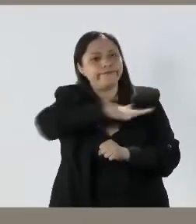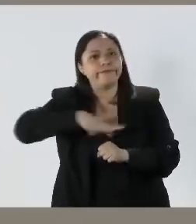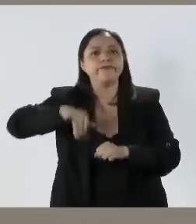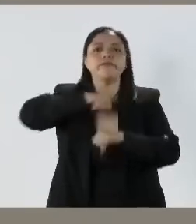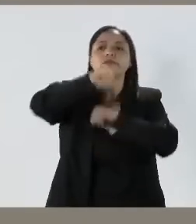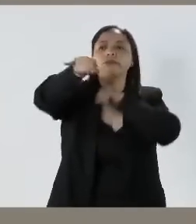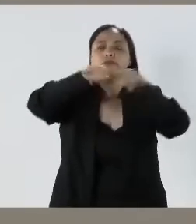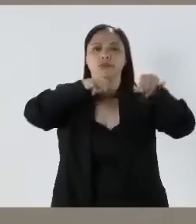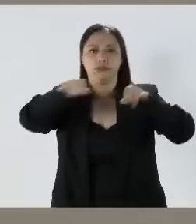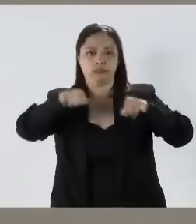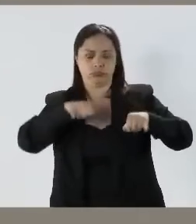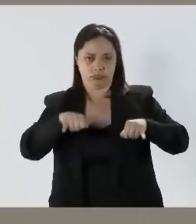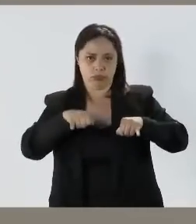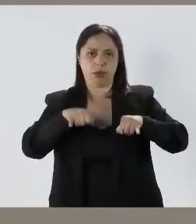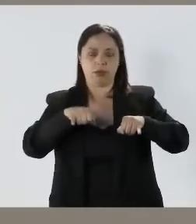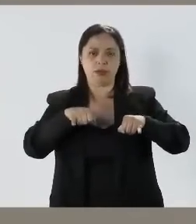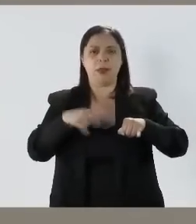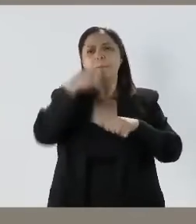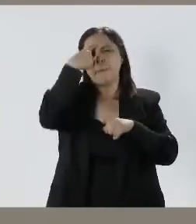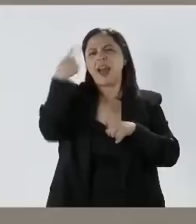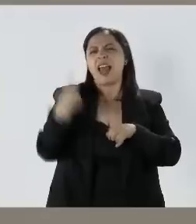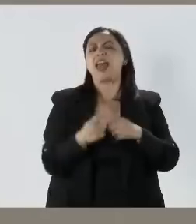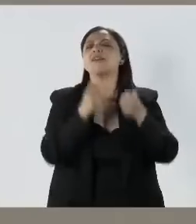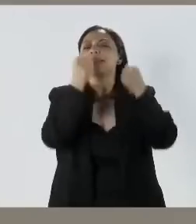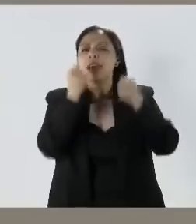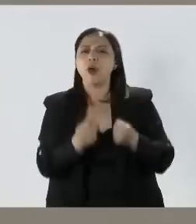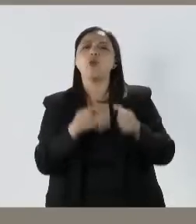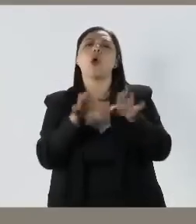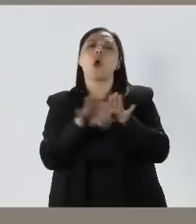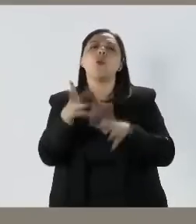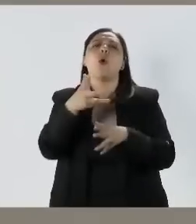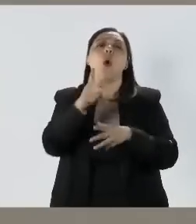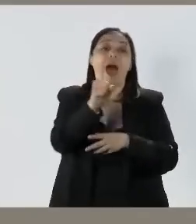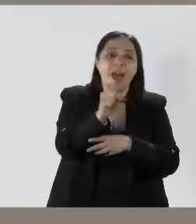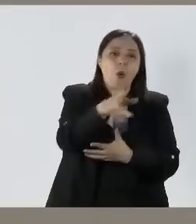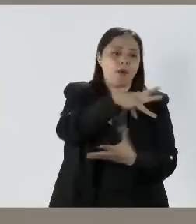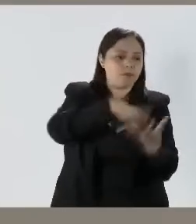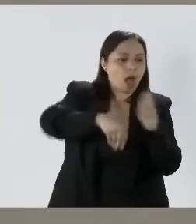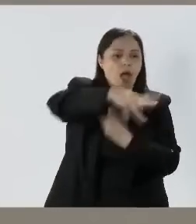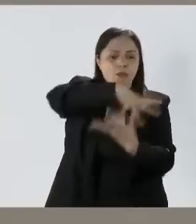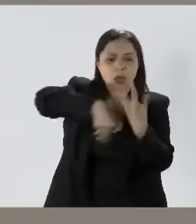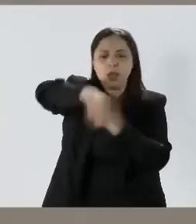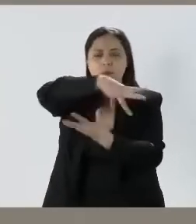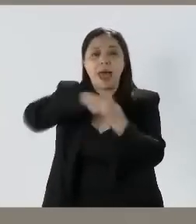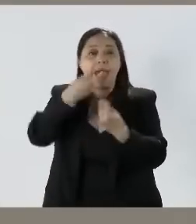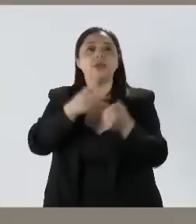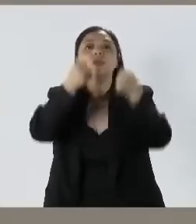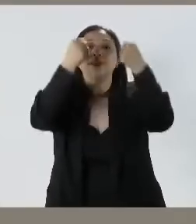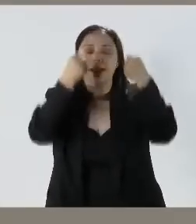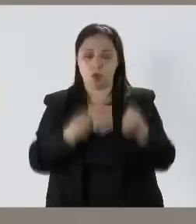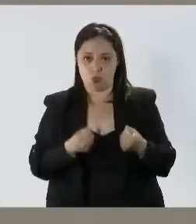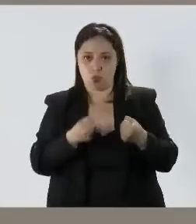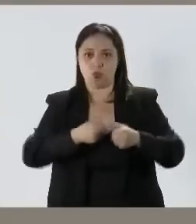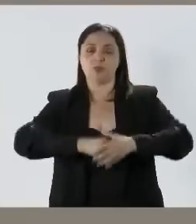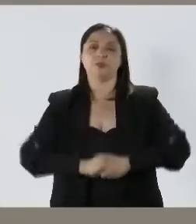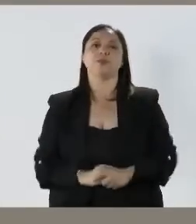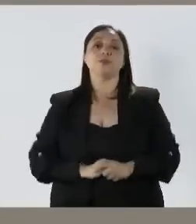de garantizar la sustentabilidad hídrica de la ciudad y se presentó una estrategia